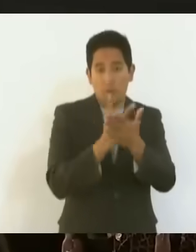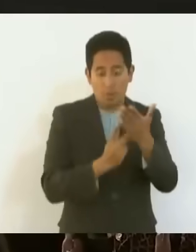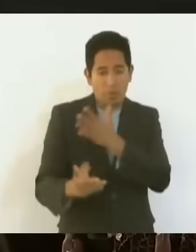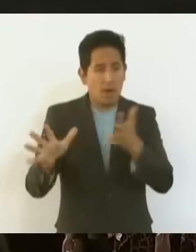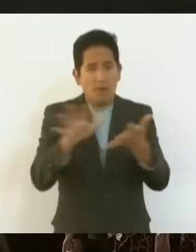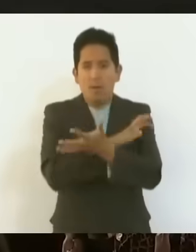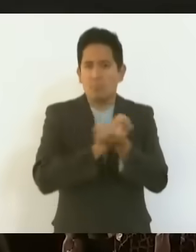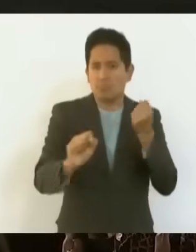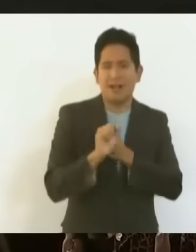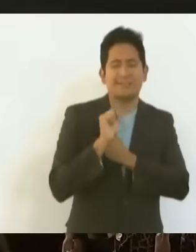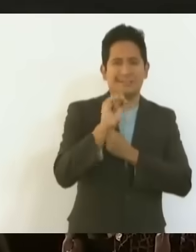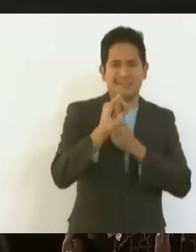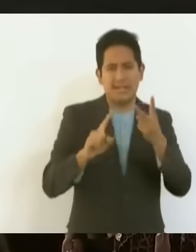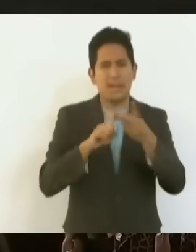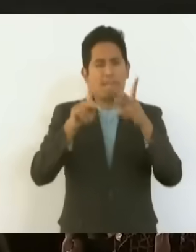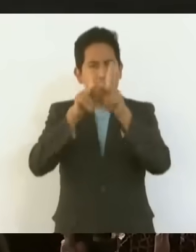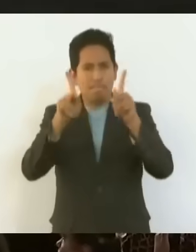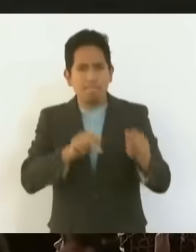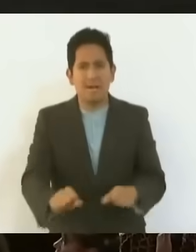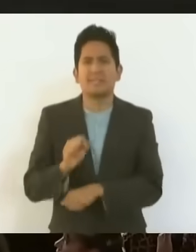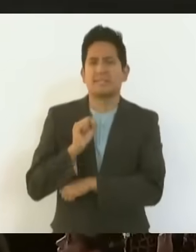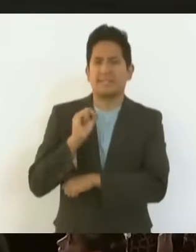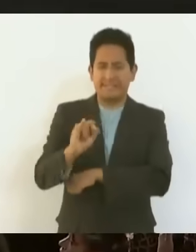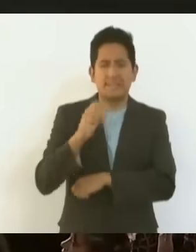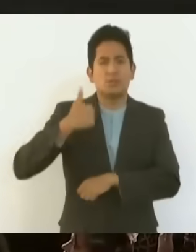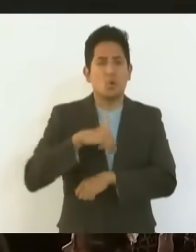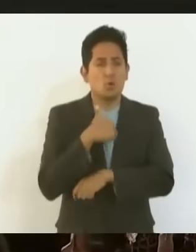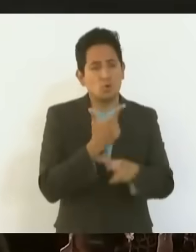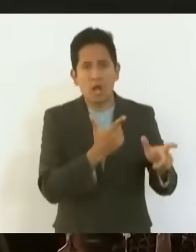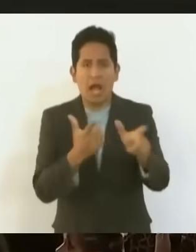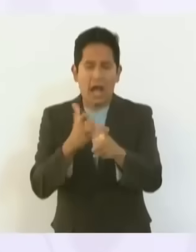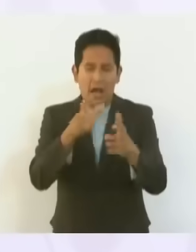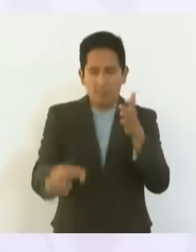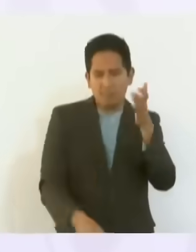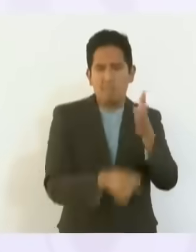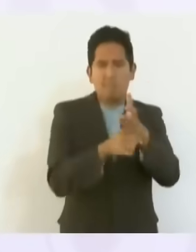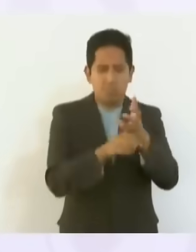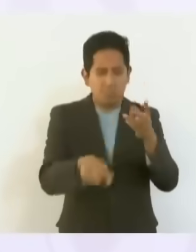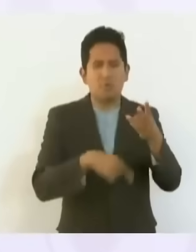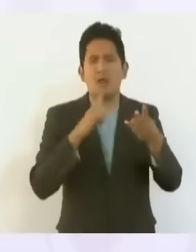Estamos retirando las armas de fuego, municiones y explosivos de los hogares, de las calles,